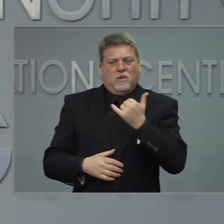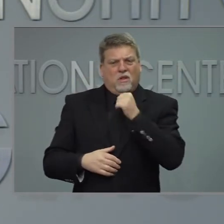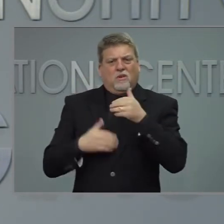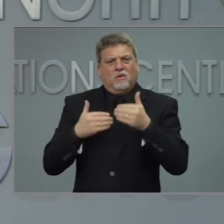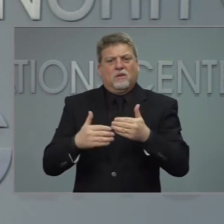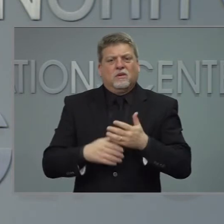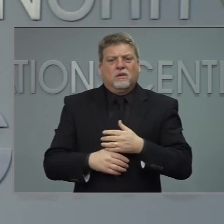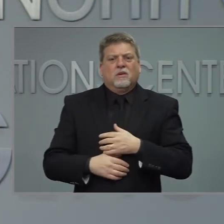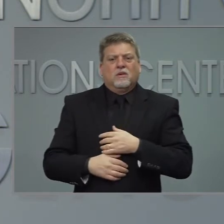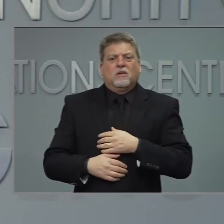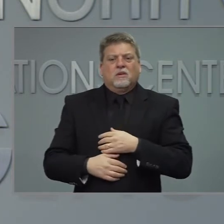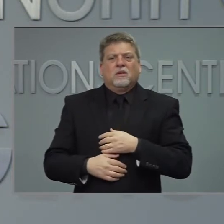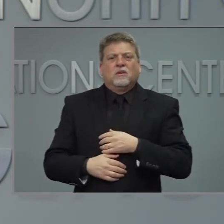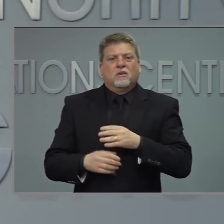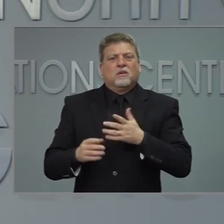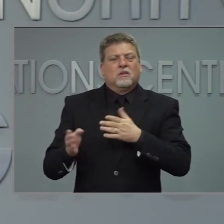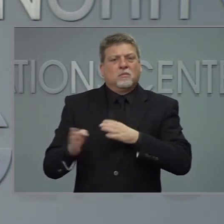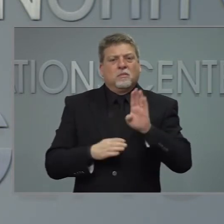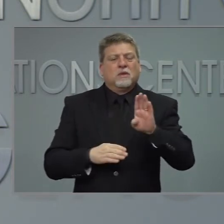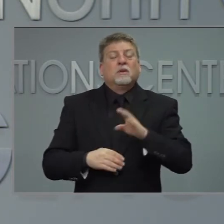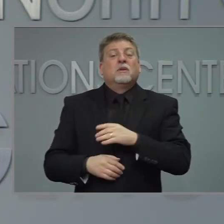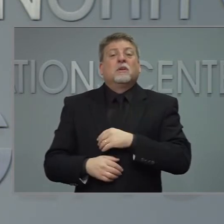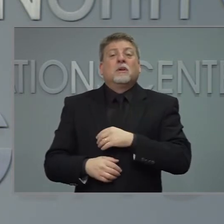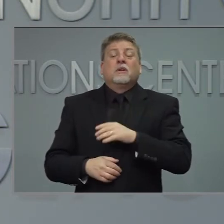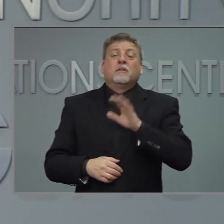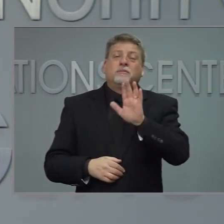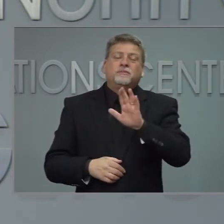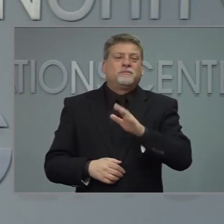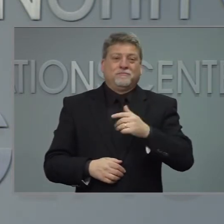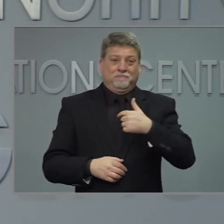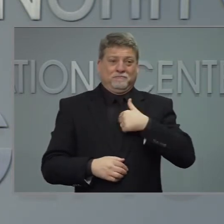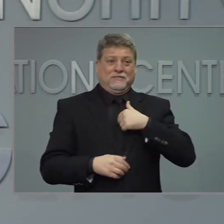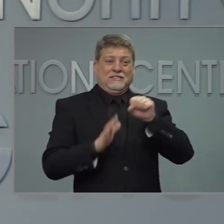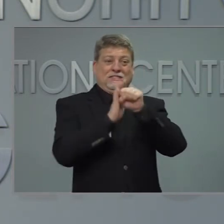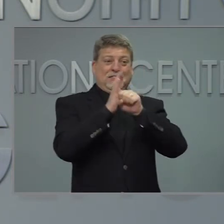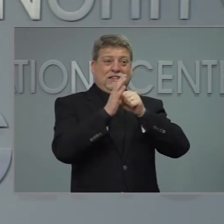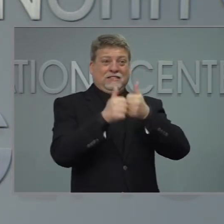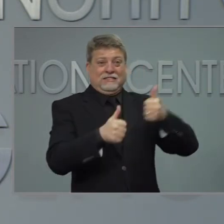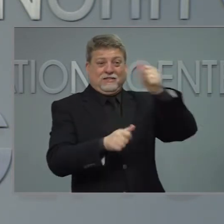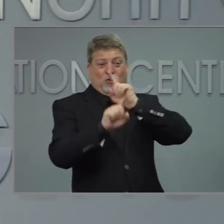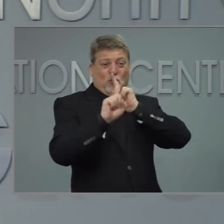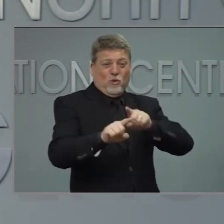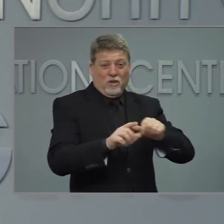que se cumpla y después hay de todas maneras, pienso que el control local es de lo más